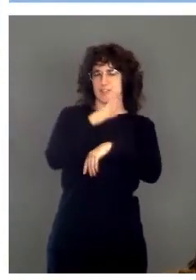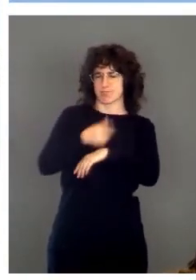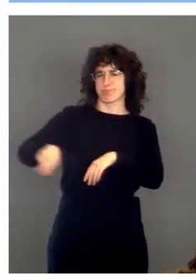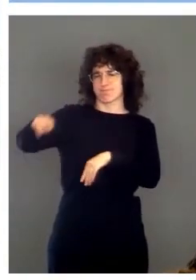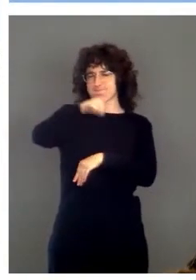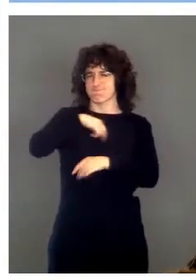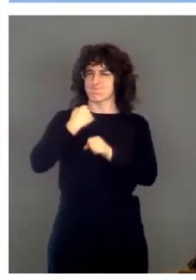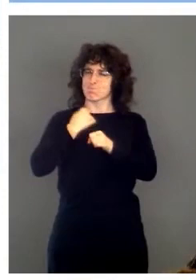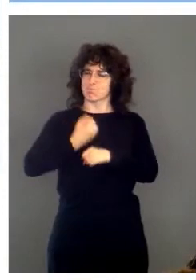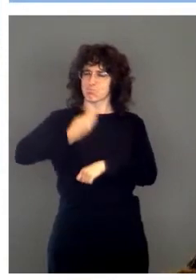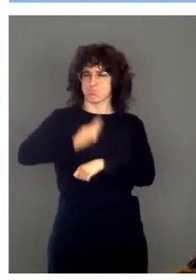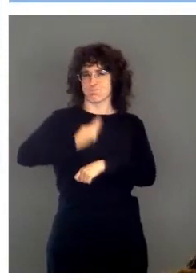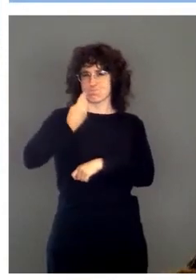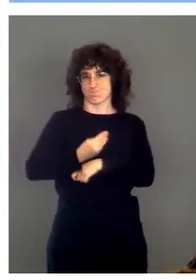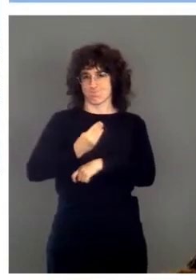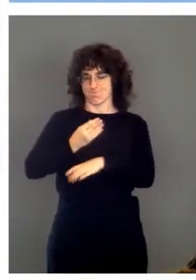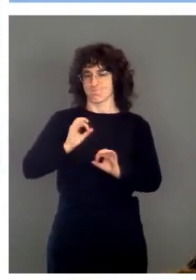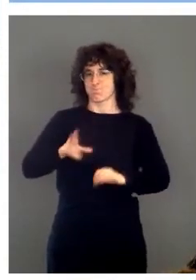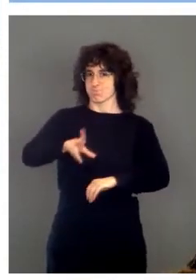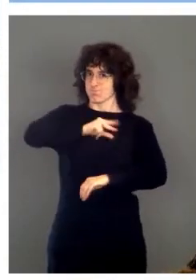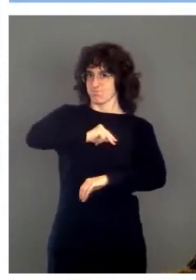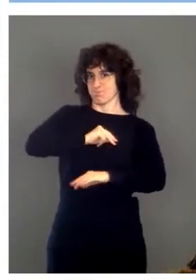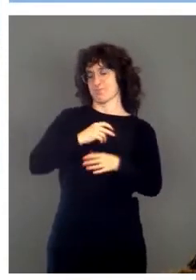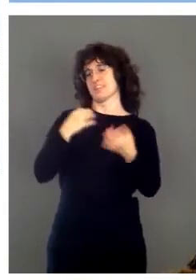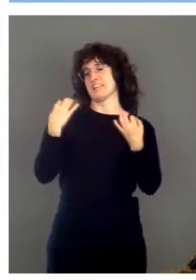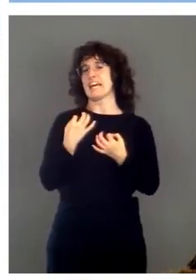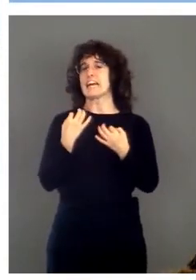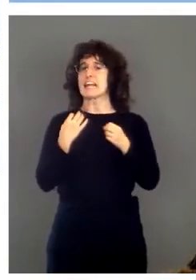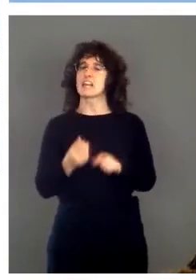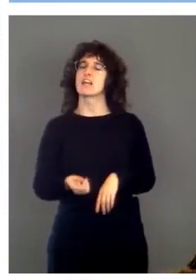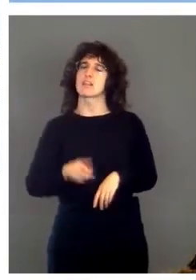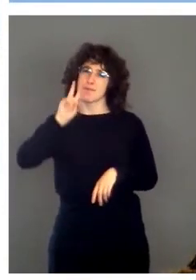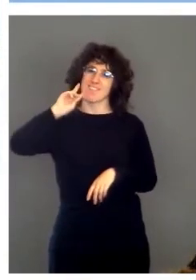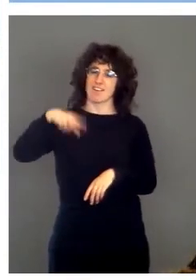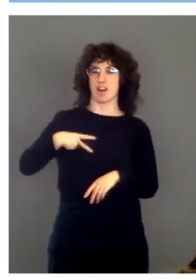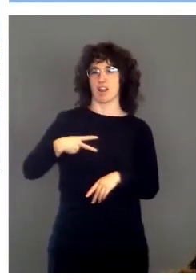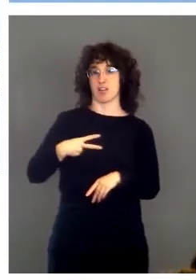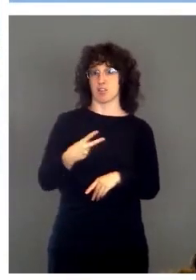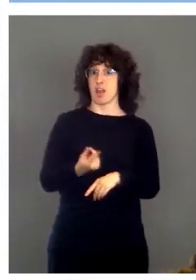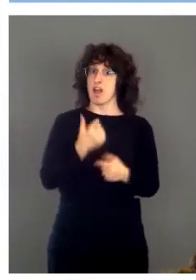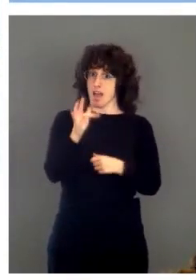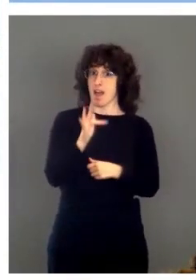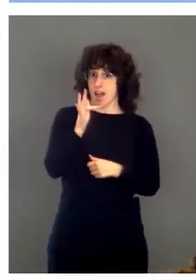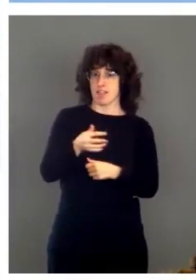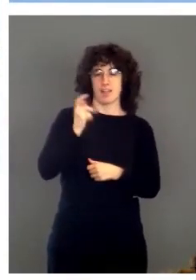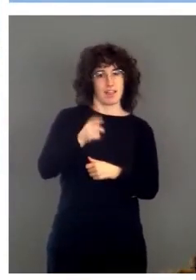Que es mucho Es de reconocer y que además no se nos suele reconocer Verdad pues bueno pues hoy es